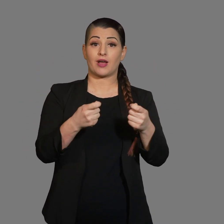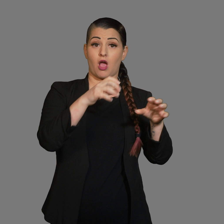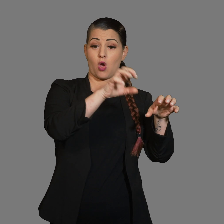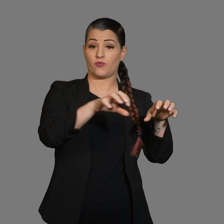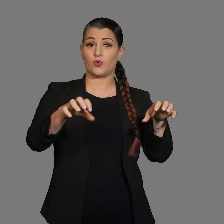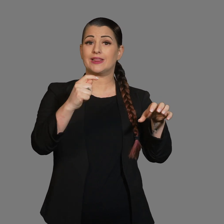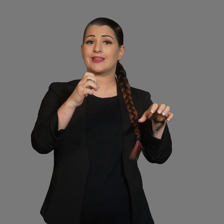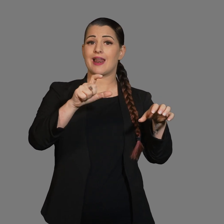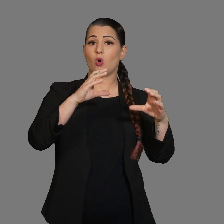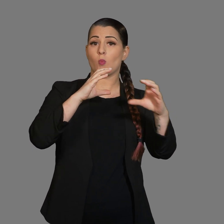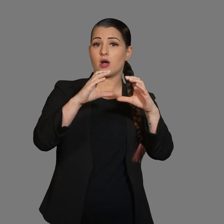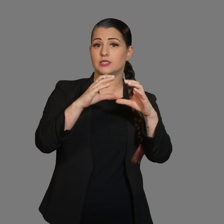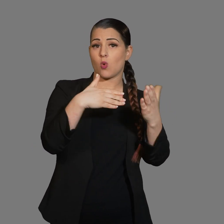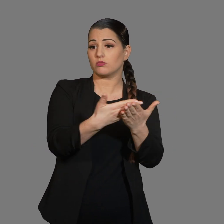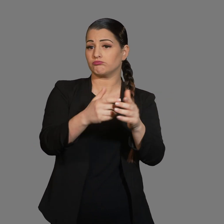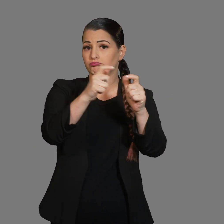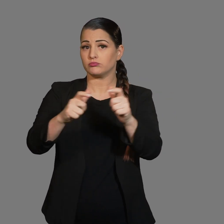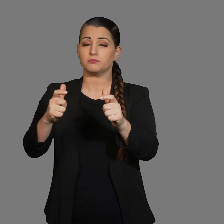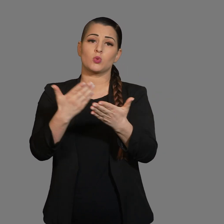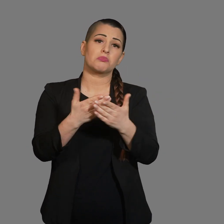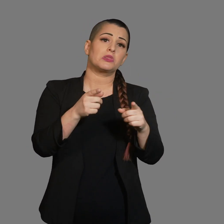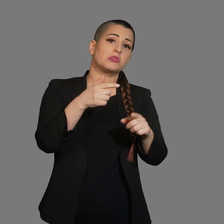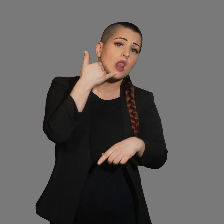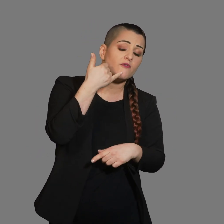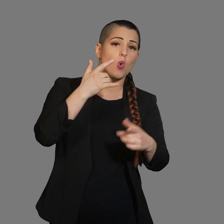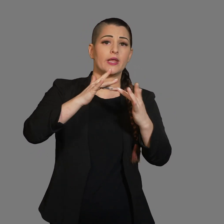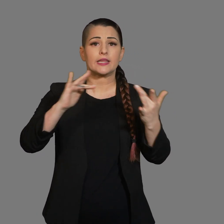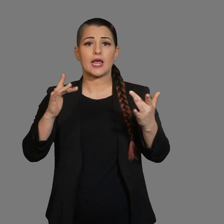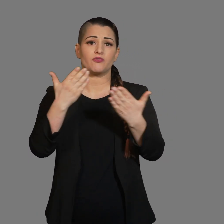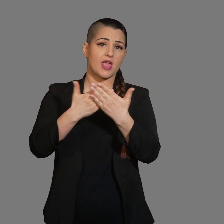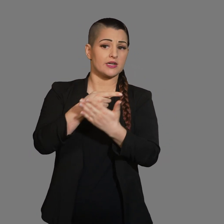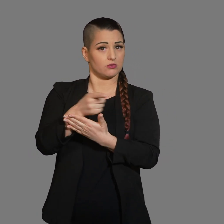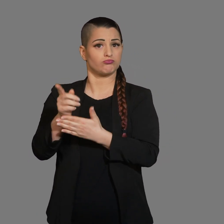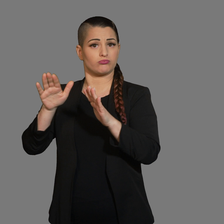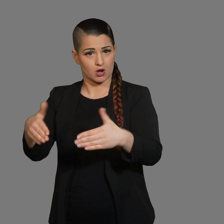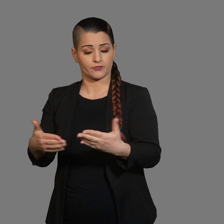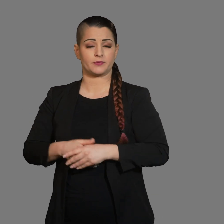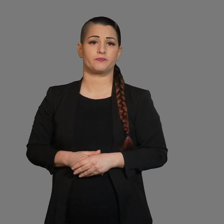Verkaufsstellen von Telekommunikationsanbietern